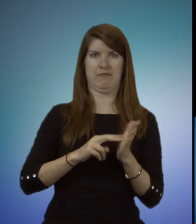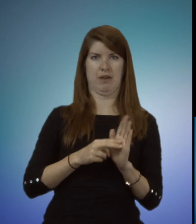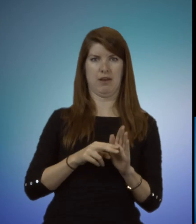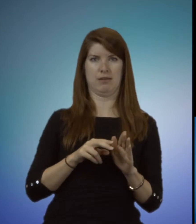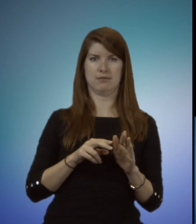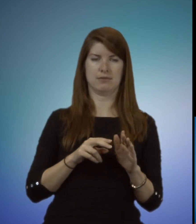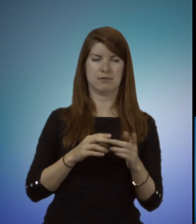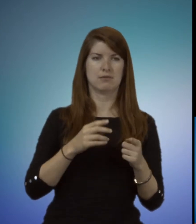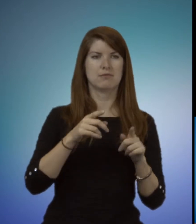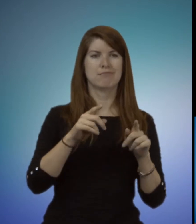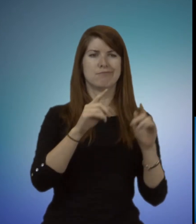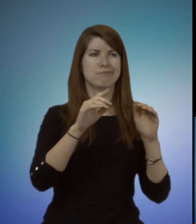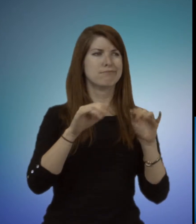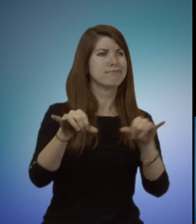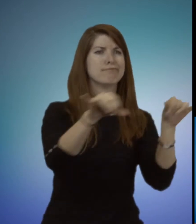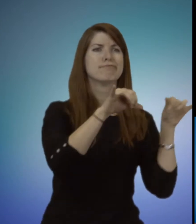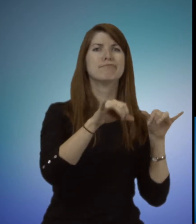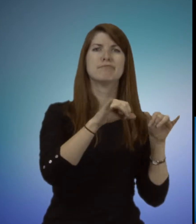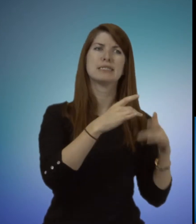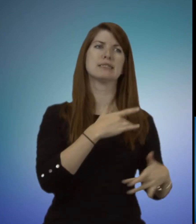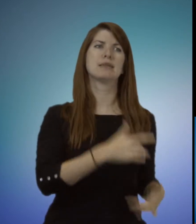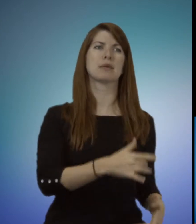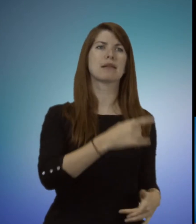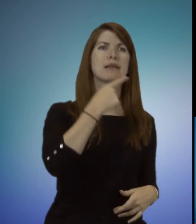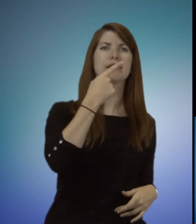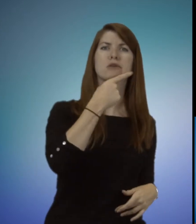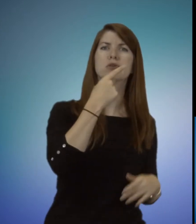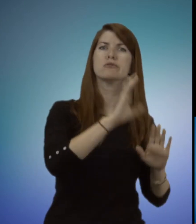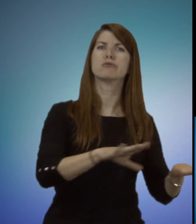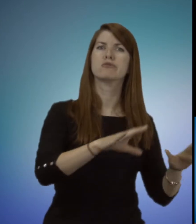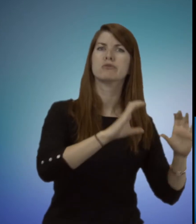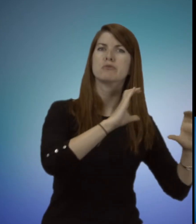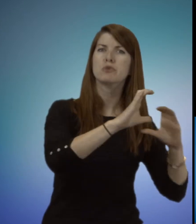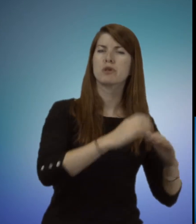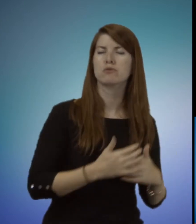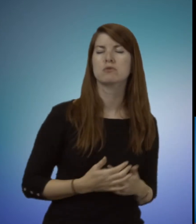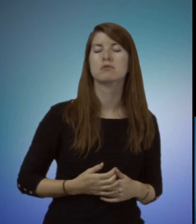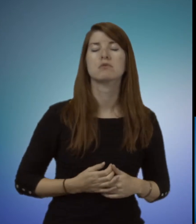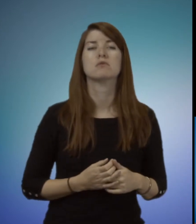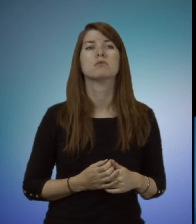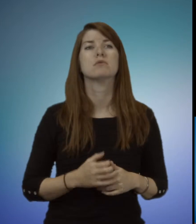efectivo como escuchar a los niños mientras se comunican, y debemos asegurarnos de que existe